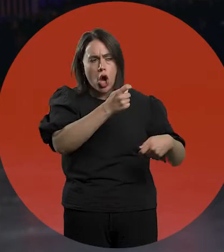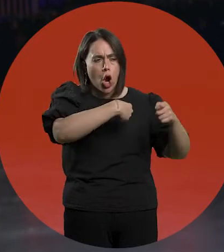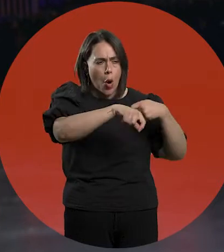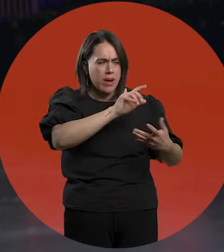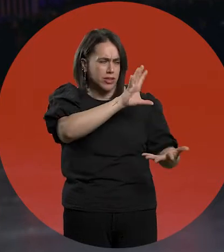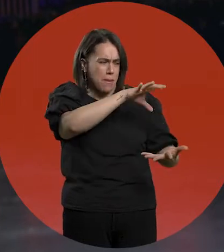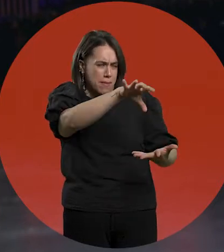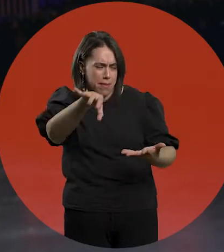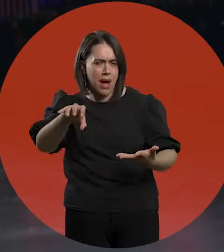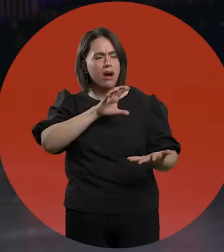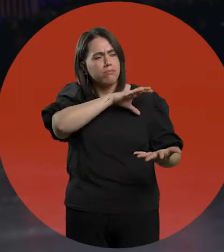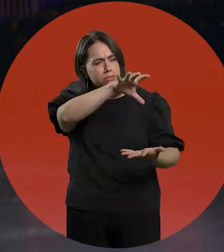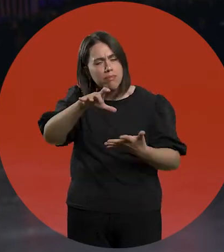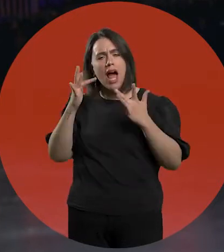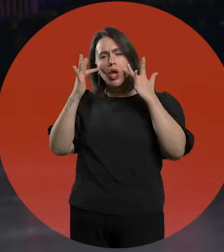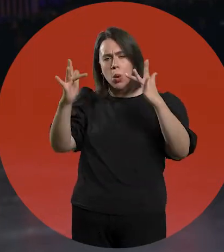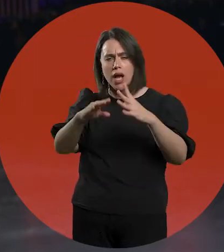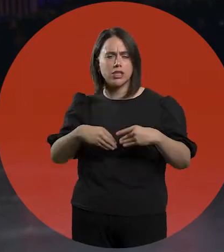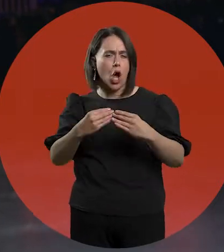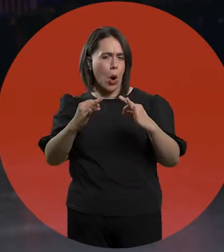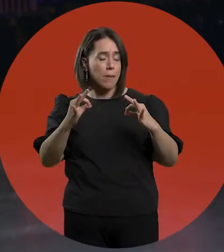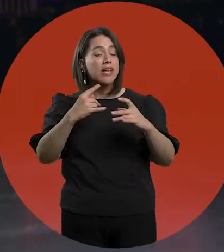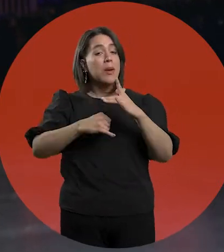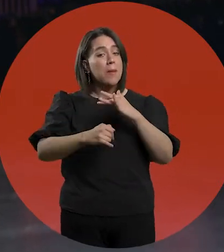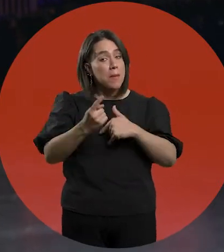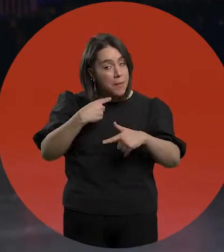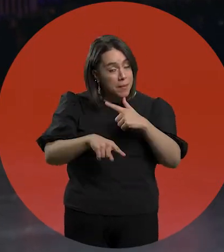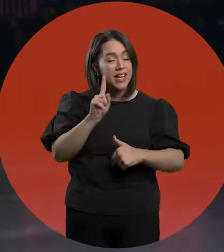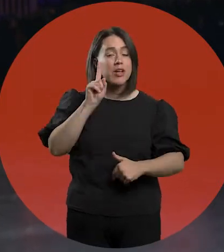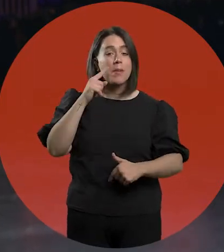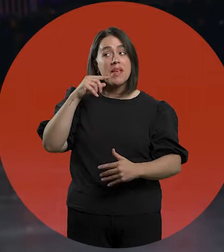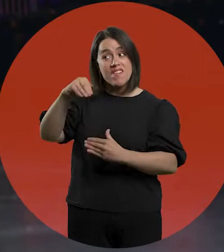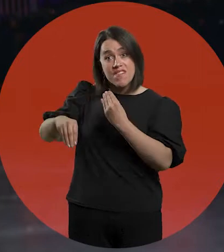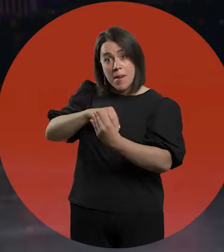Educativo, también. Pero hay una cosa que a mí y a mi familia nos parece que no tiene precio